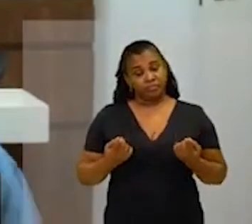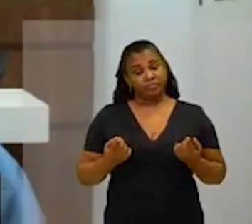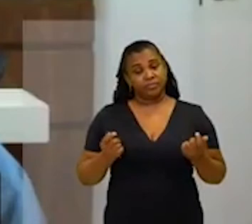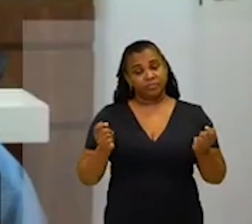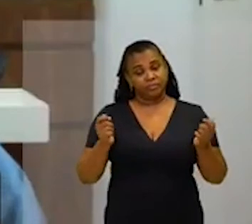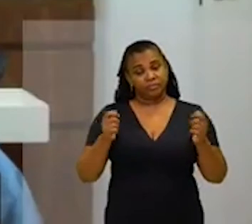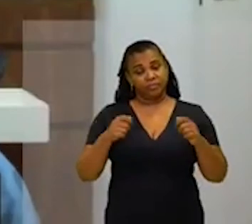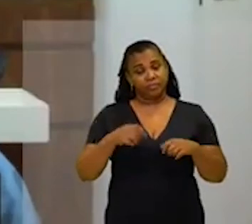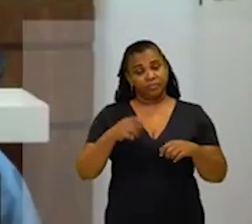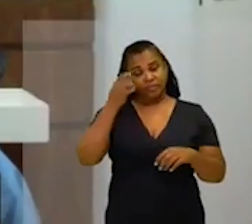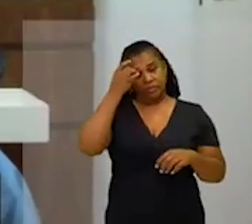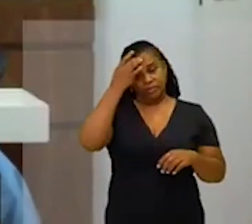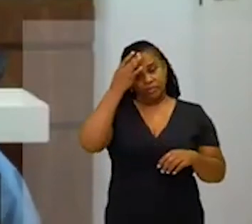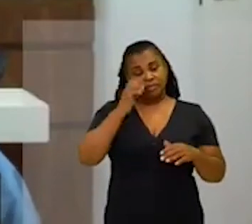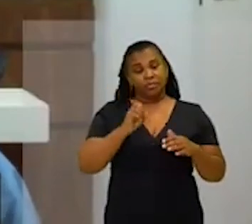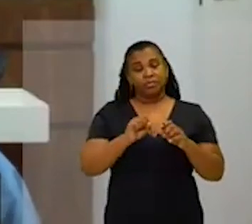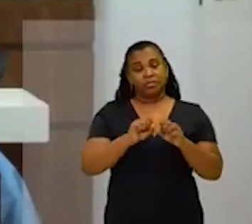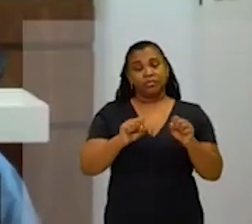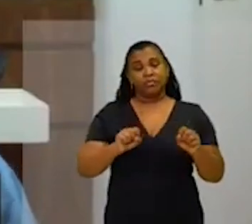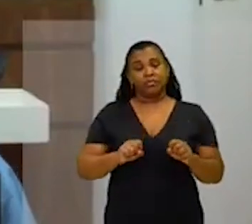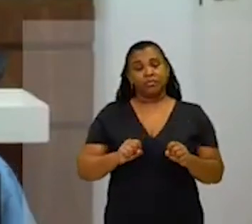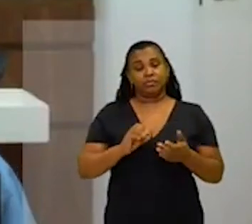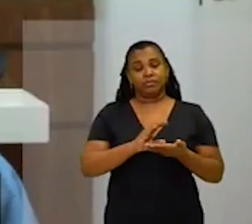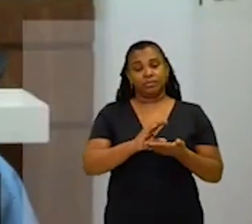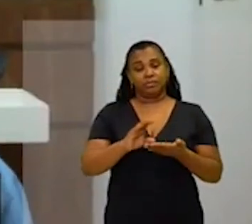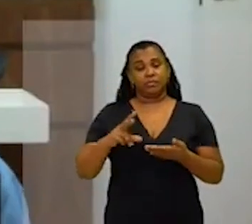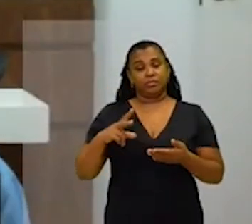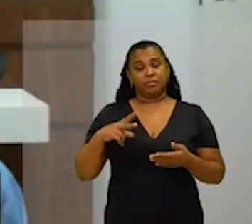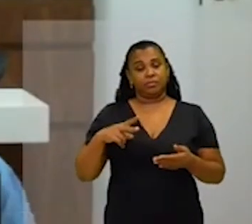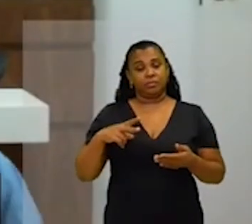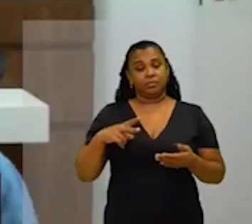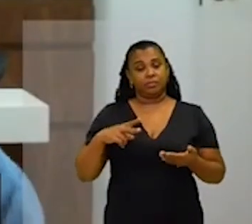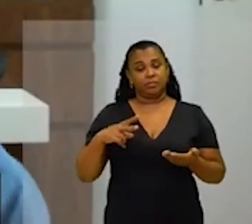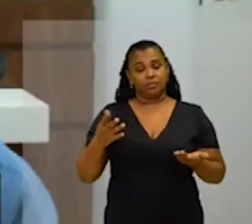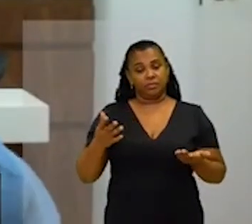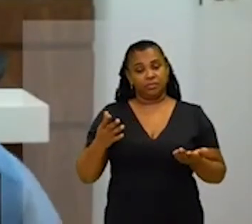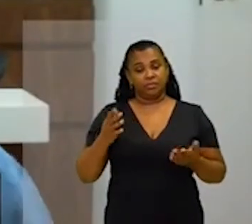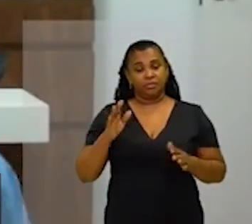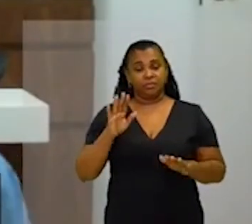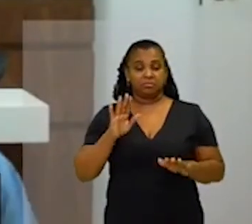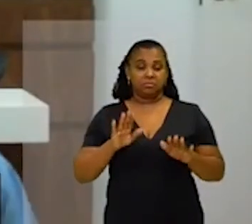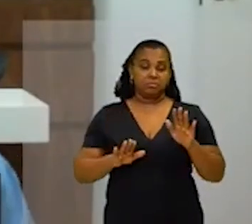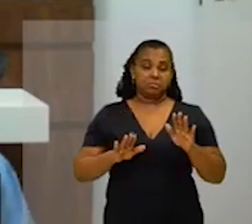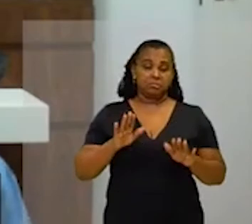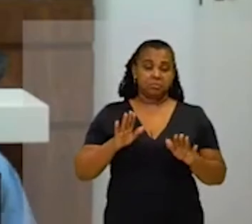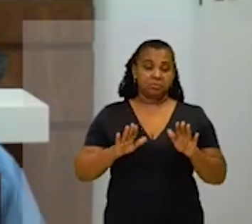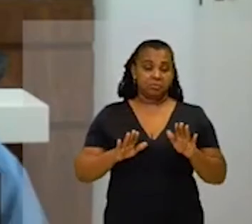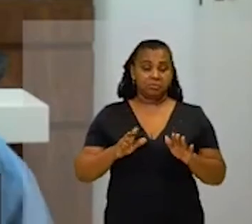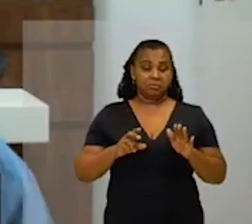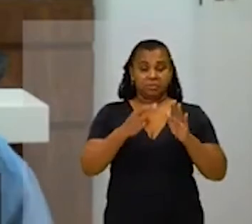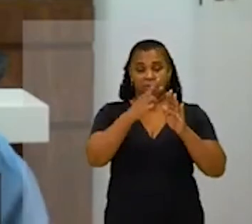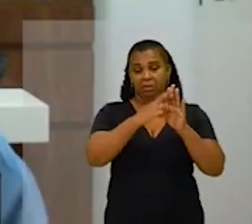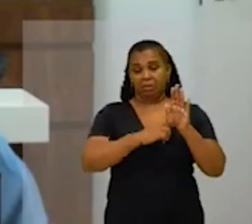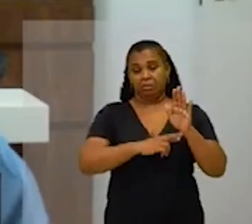que no sistema financiamento privado eventualmente disciplinar a distribuição interna dos recursos